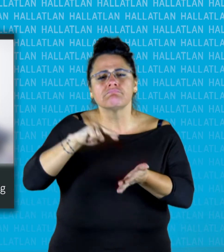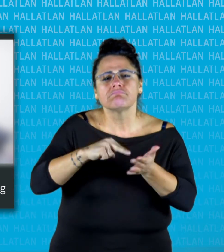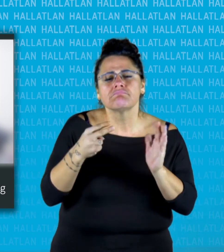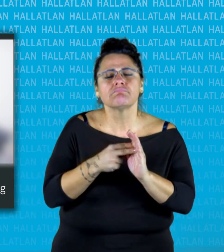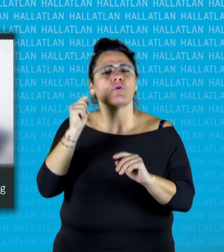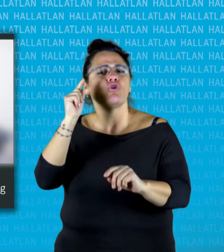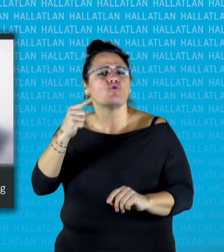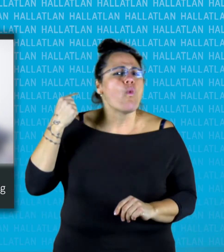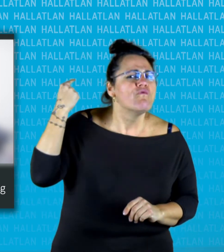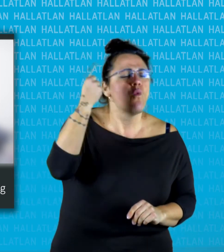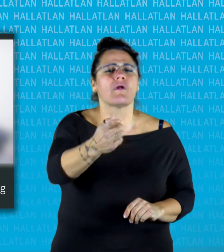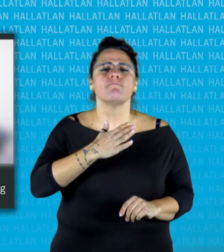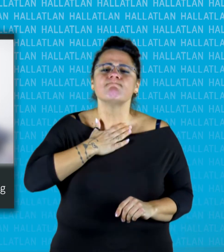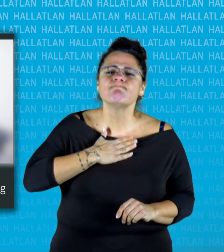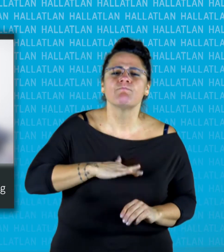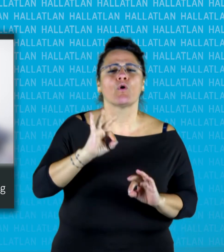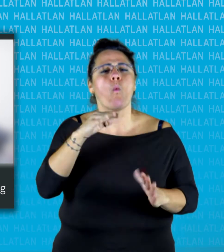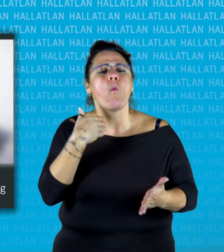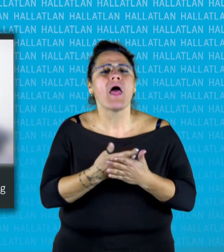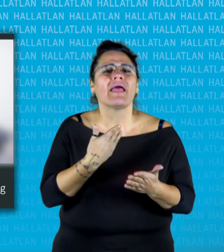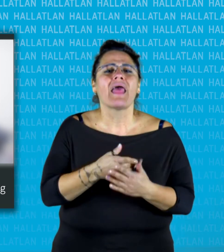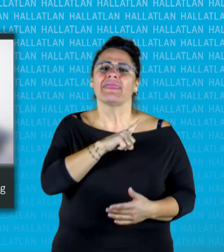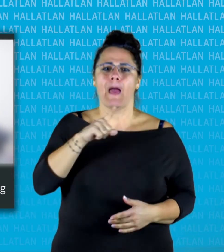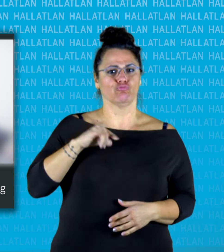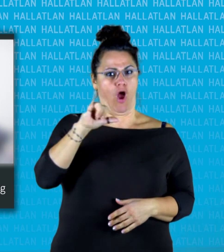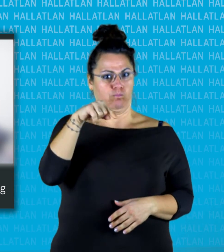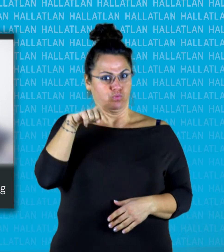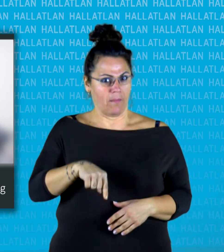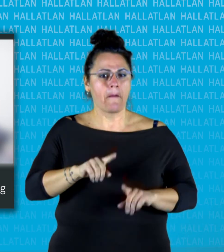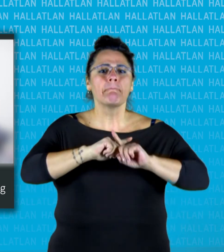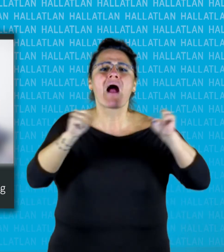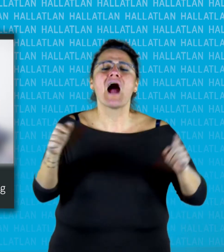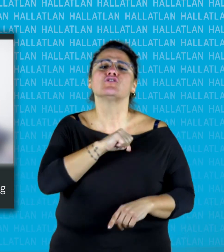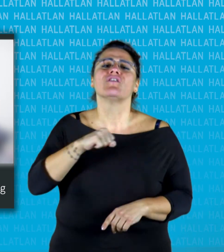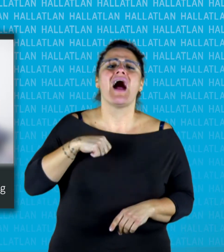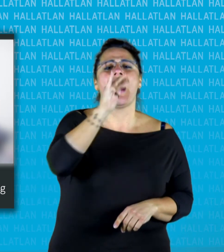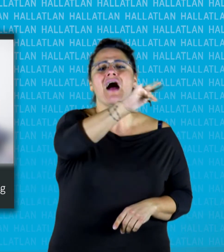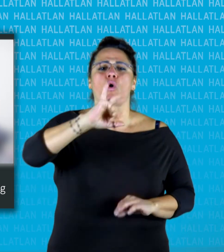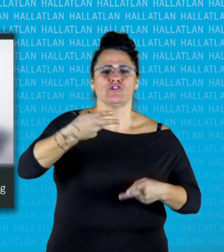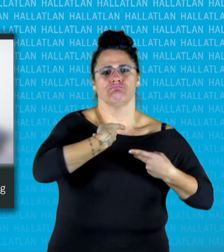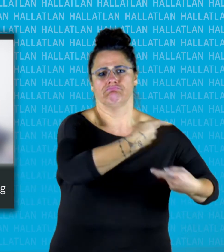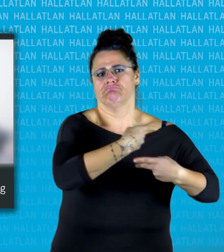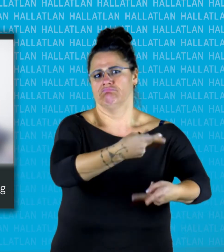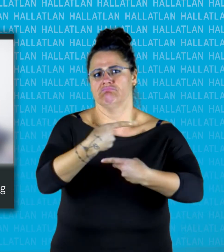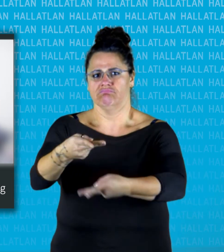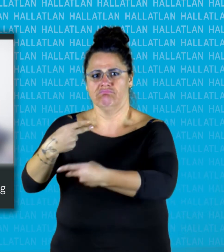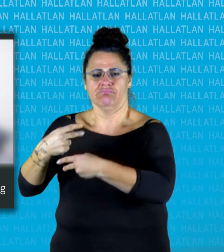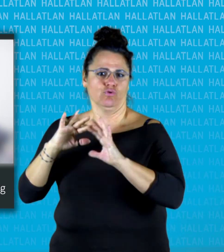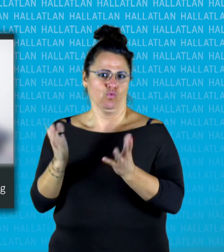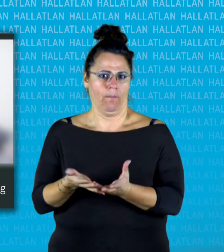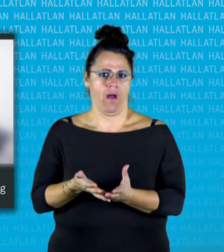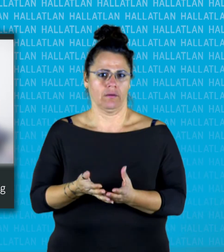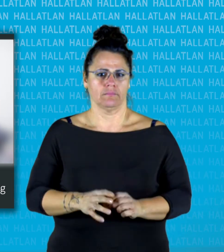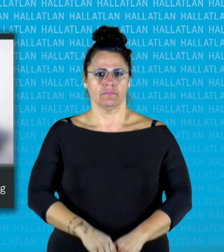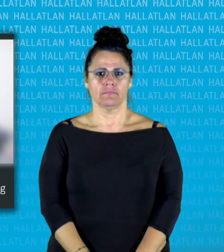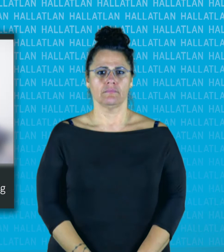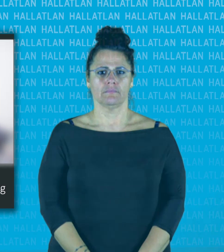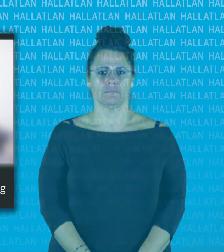„Jövőre jó lenne egy új szolgáltatással előállni, ez lehet akár egy városok közötti szolgáltatás.”